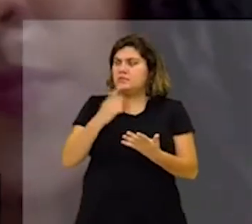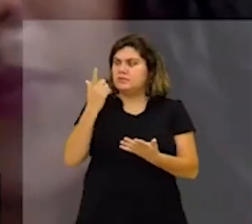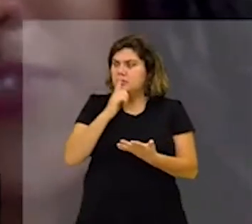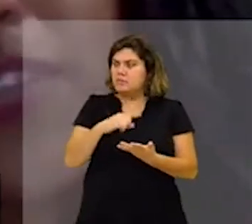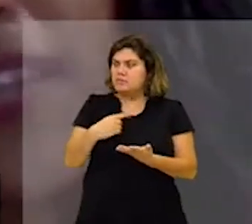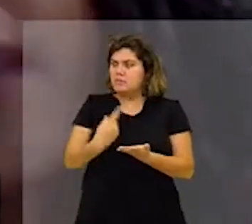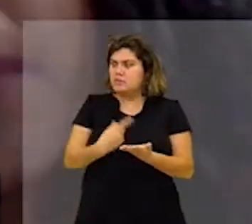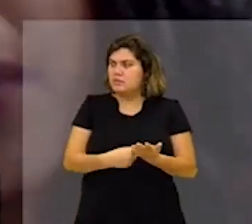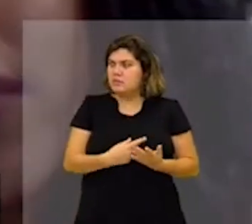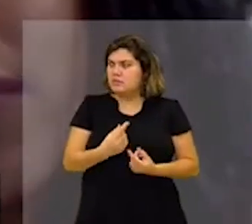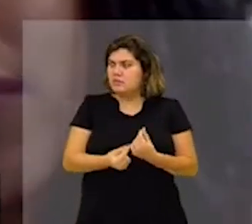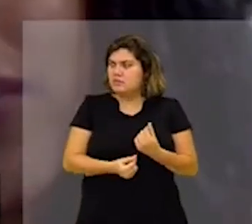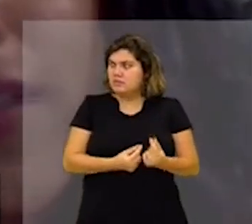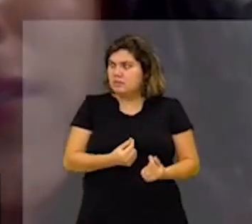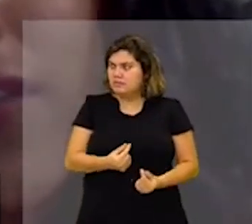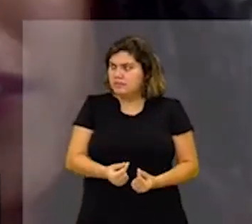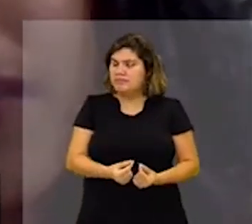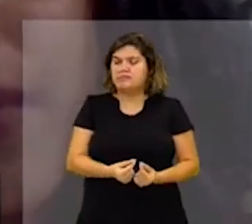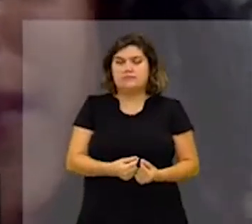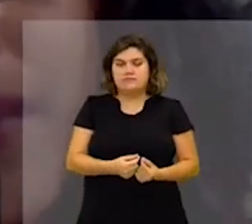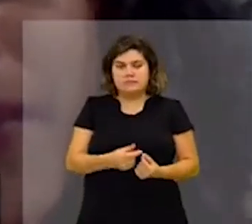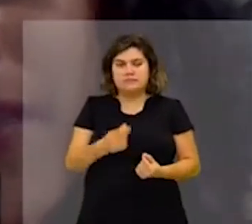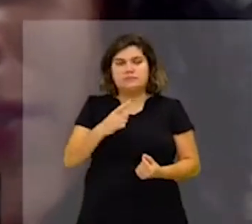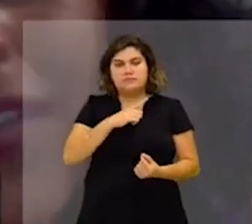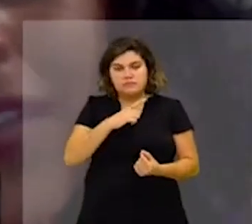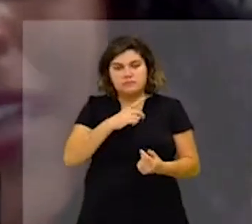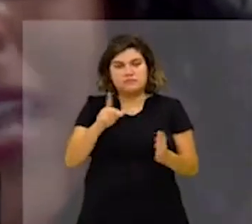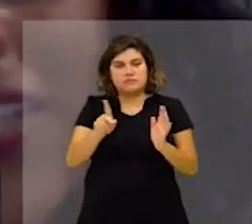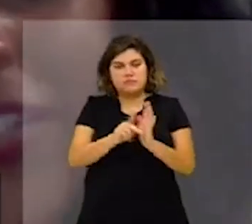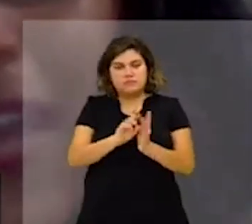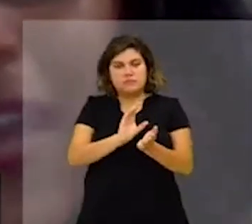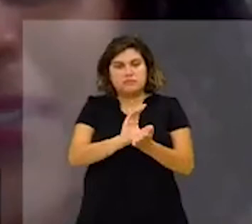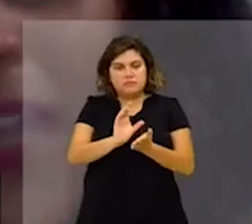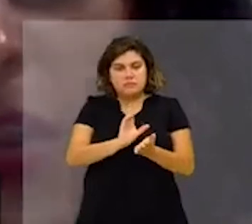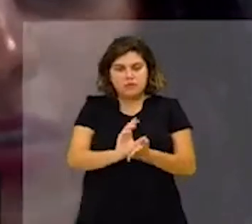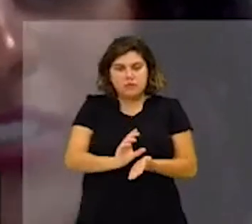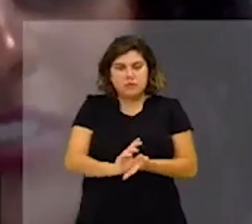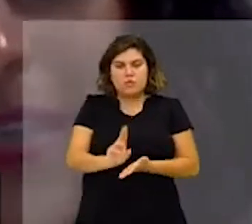desses recursos genericamente a isto destinados ao financiamento das campanhas eleitorais está nessa